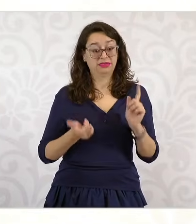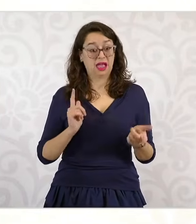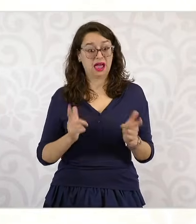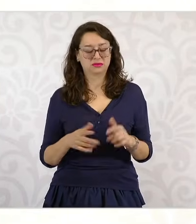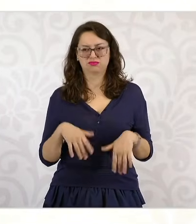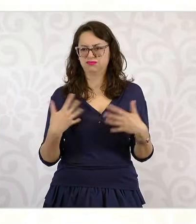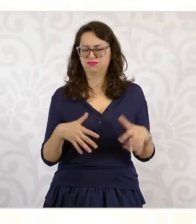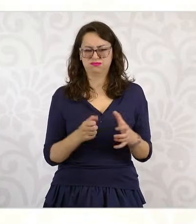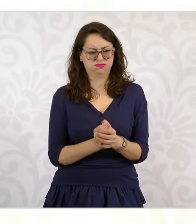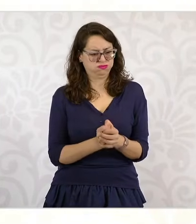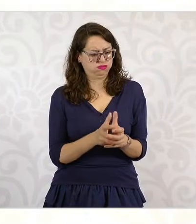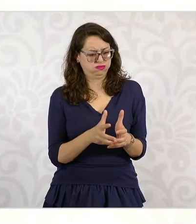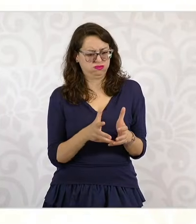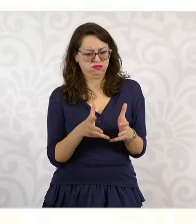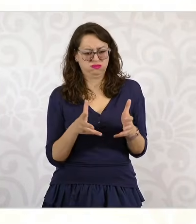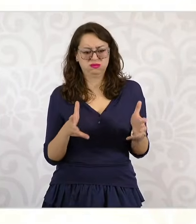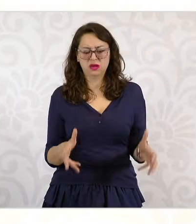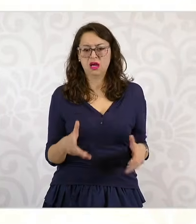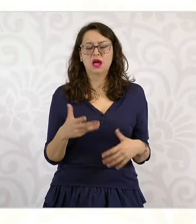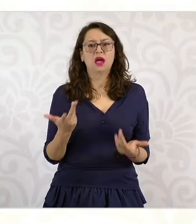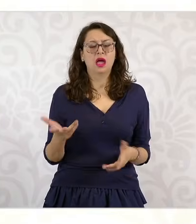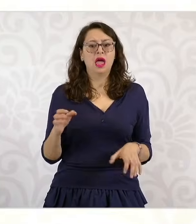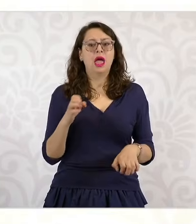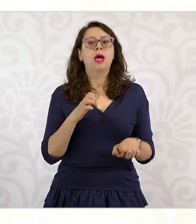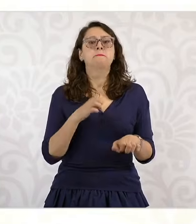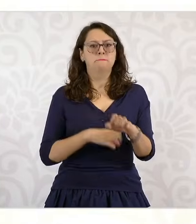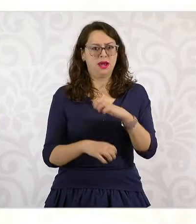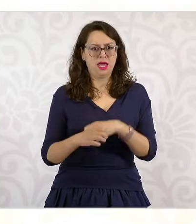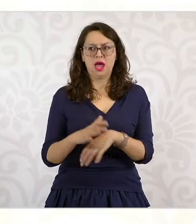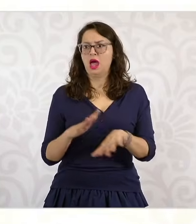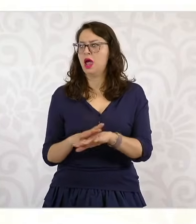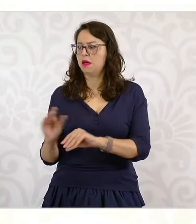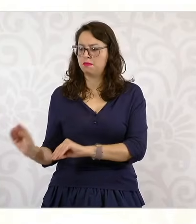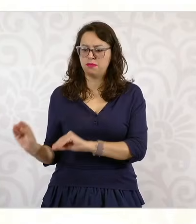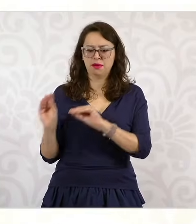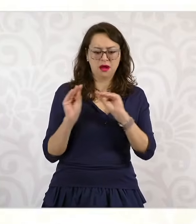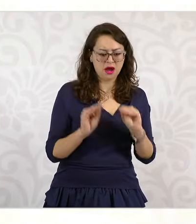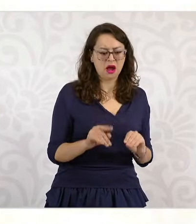compañías muy grandes mundiales se han movido, se han se han cambiado y han construido nuevas